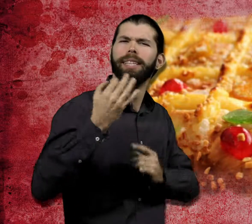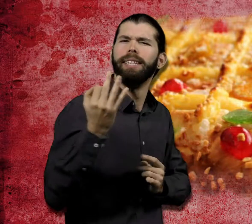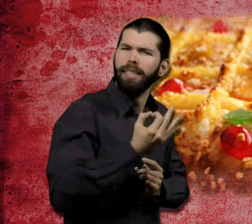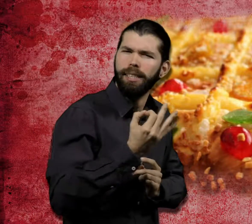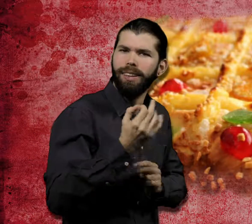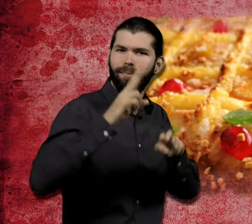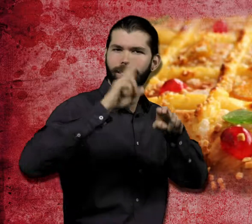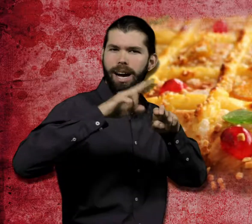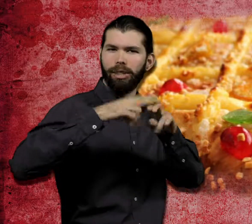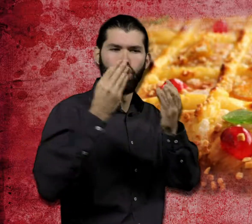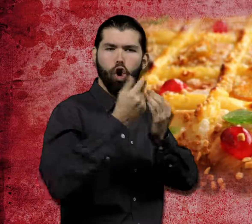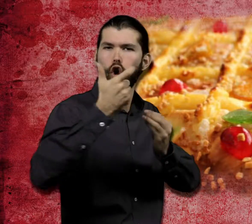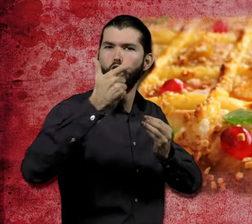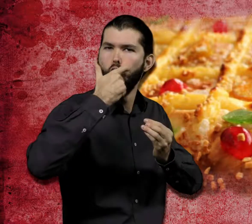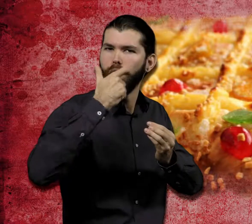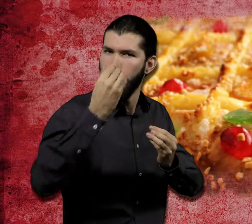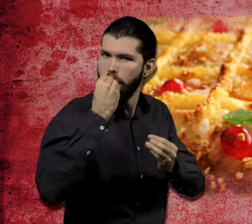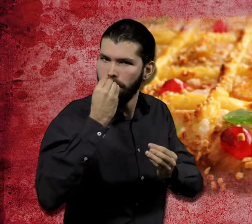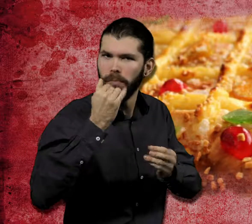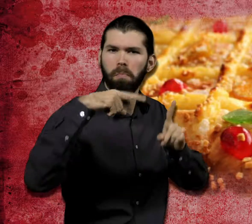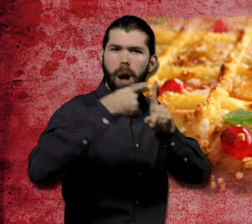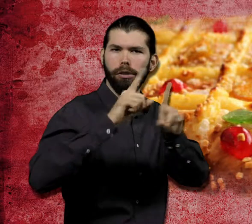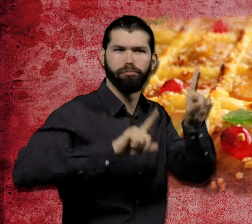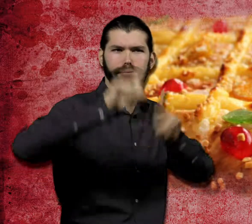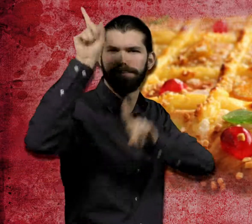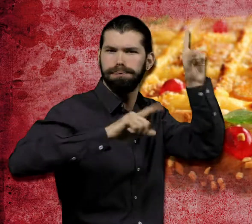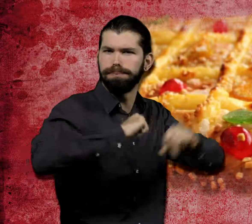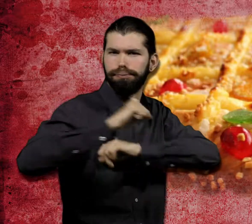Són habituals les revetlles amb coca i les fogueres acompanyades de petards i coets.